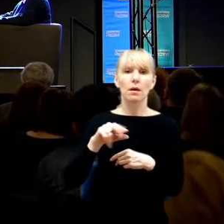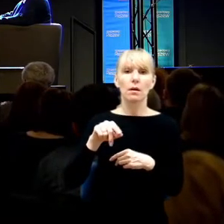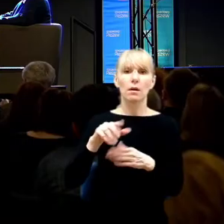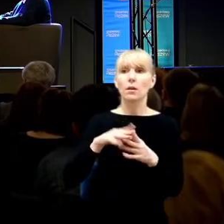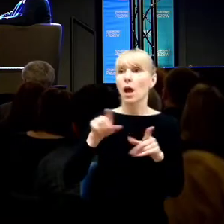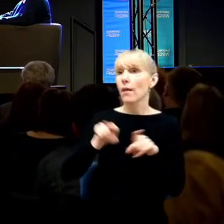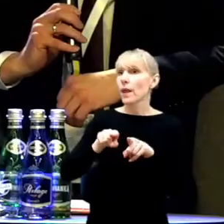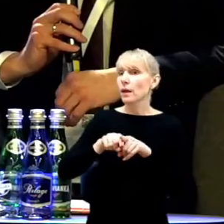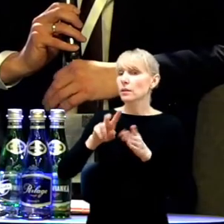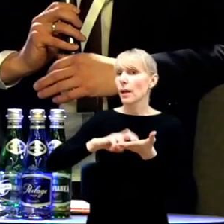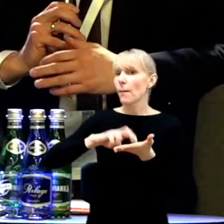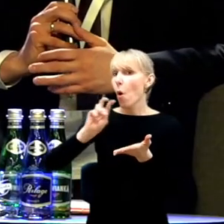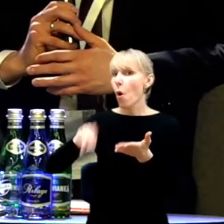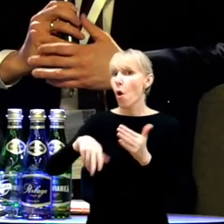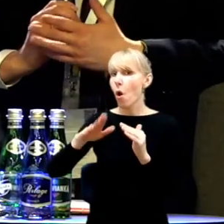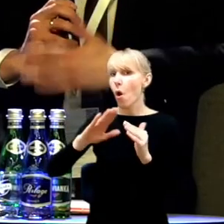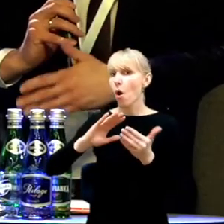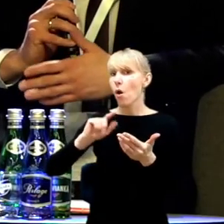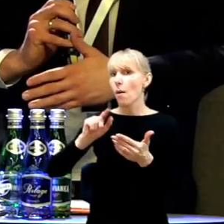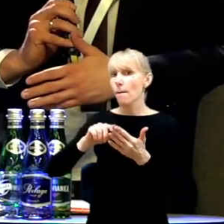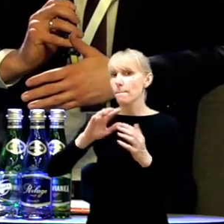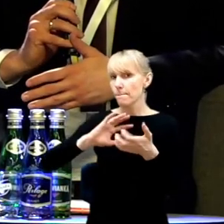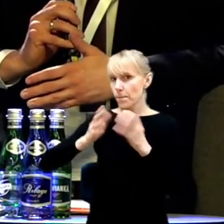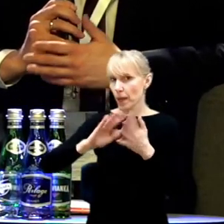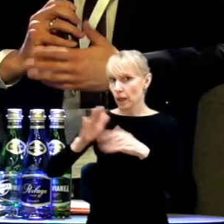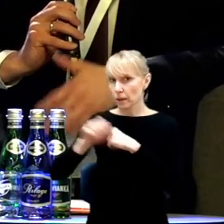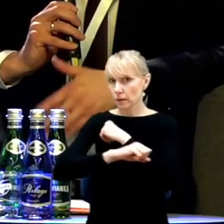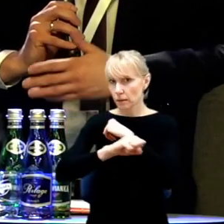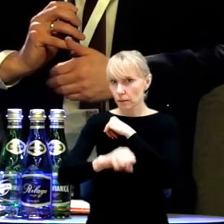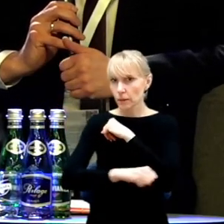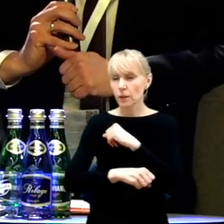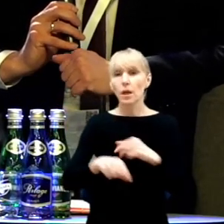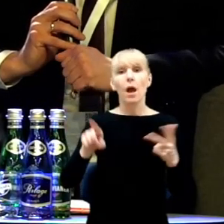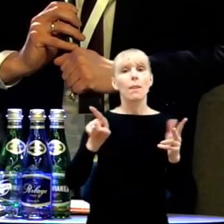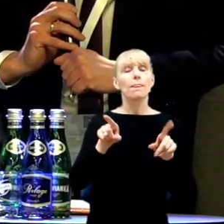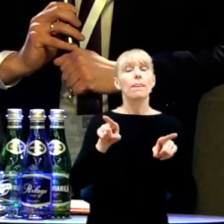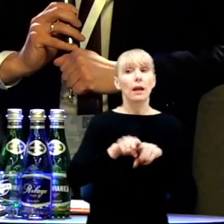Oczywiście również budownictwo komunalne i przede wszystkim budownictwo komunalne,